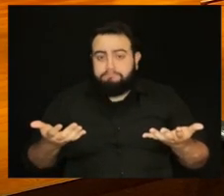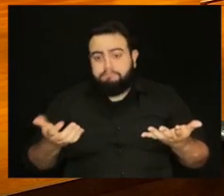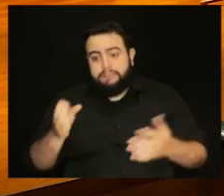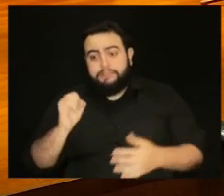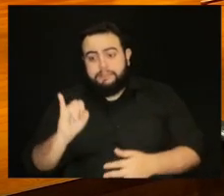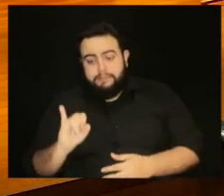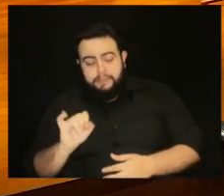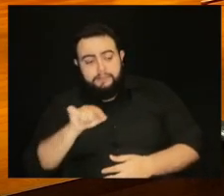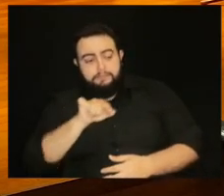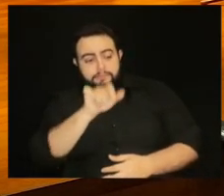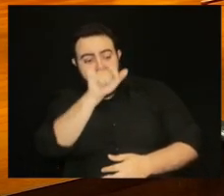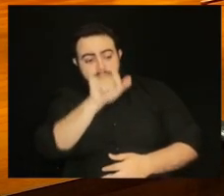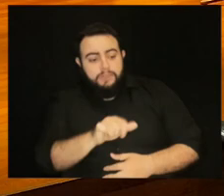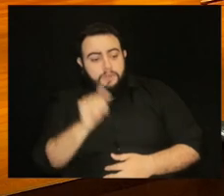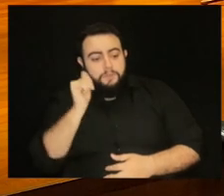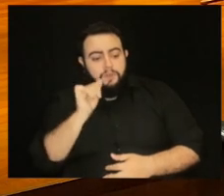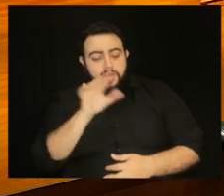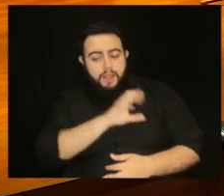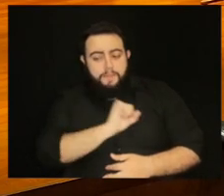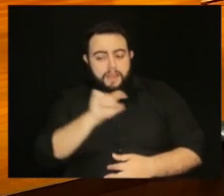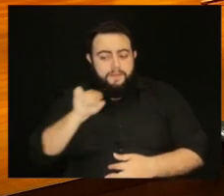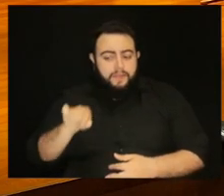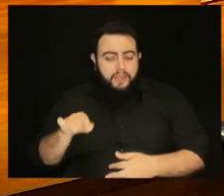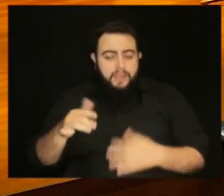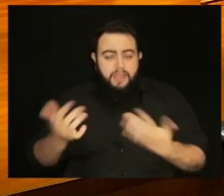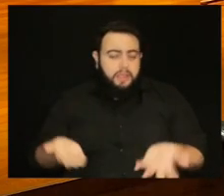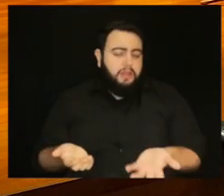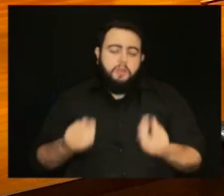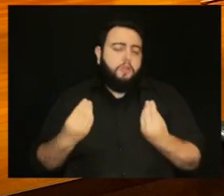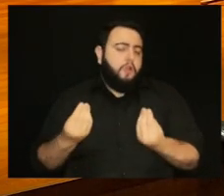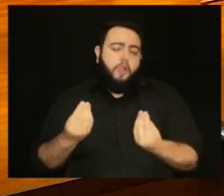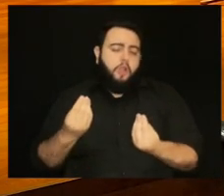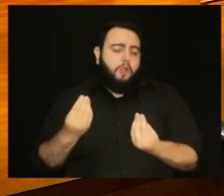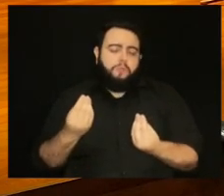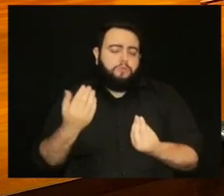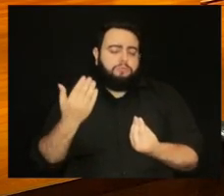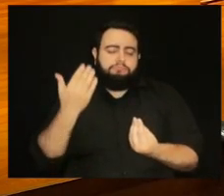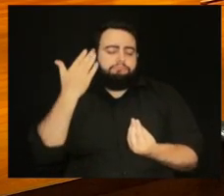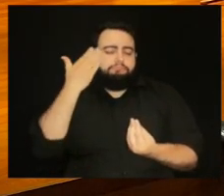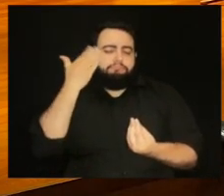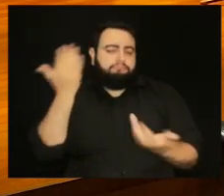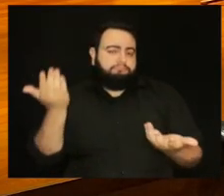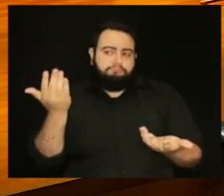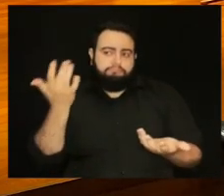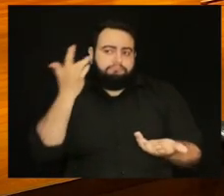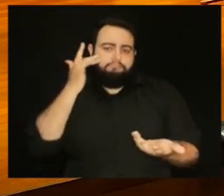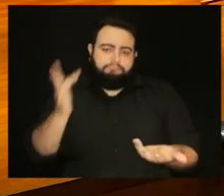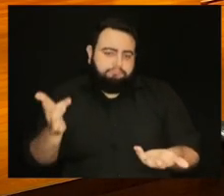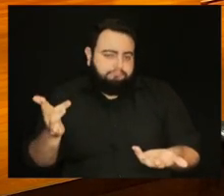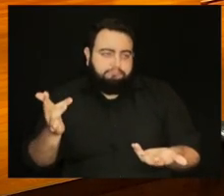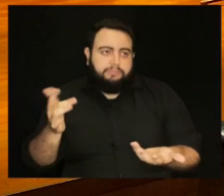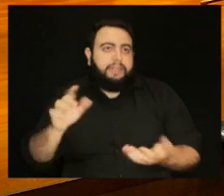que tu vai avaliar um negócio desse. Qual é a liberdade que uma pessoa tem de escolher ou não